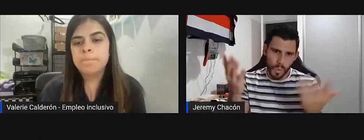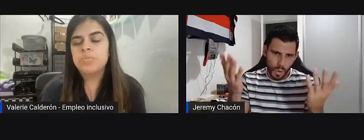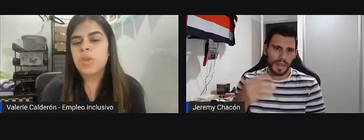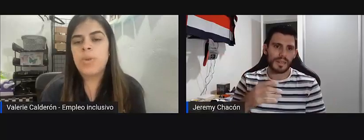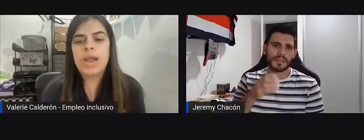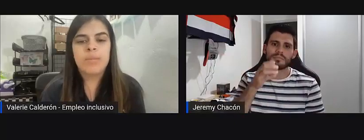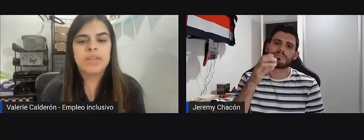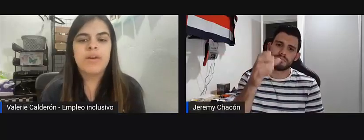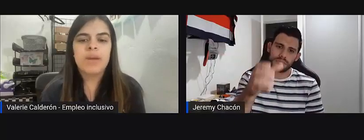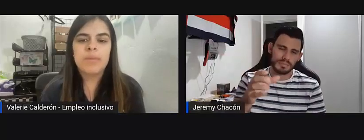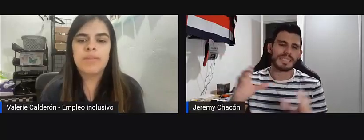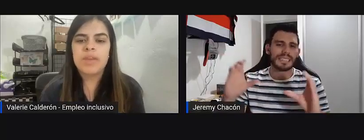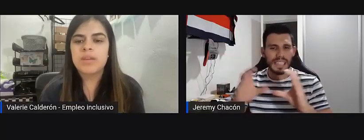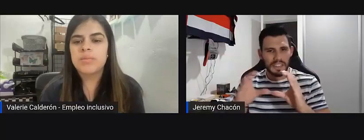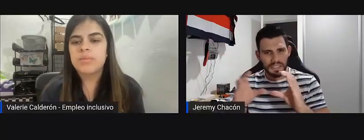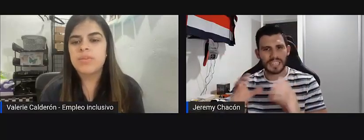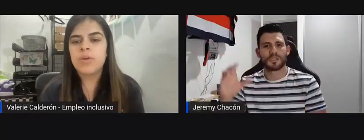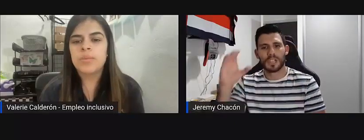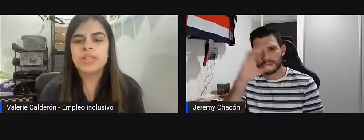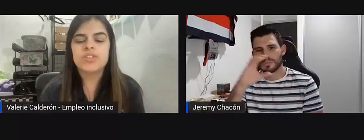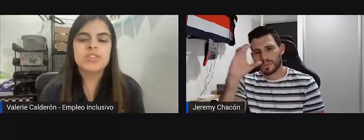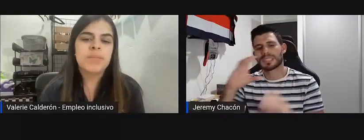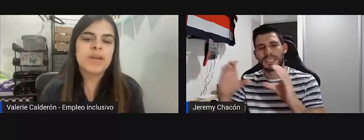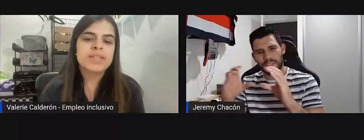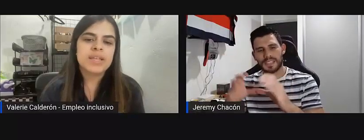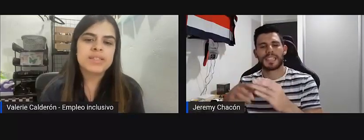igual verdad va a depender mi recomendación siempre va a ser